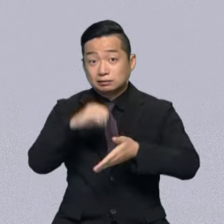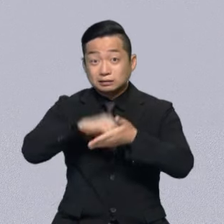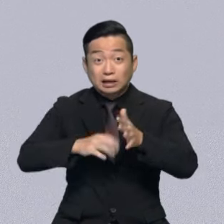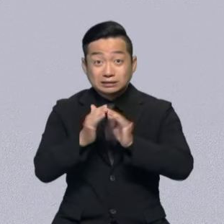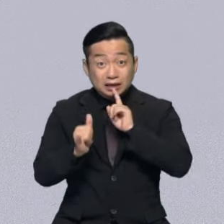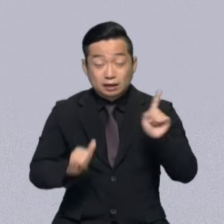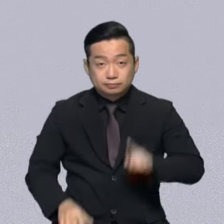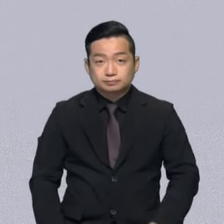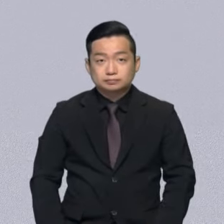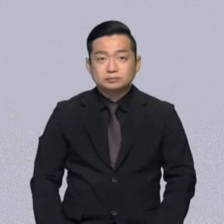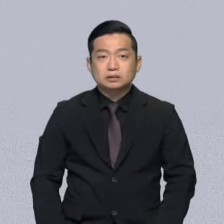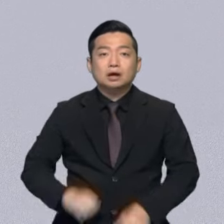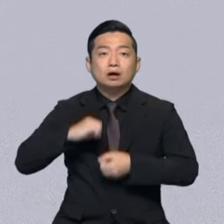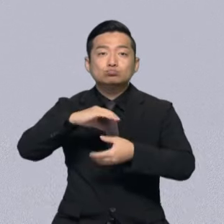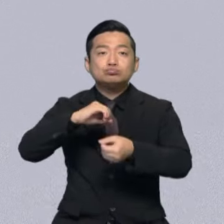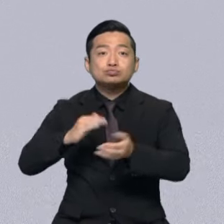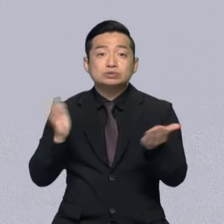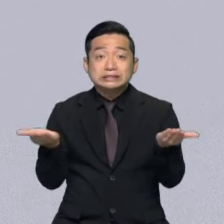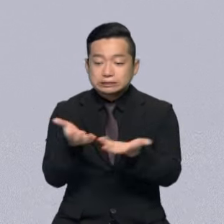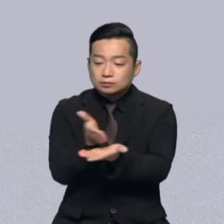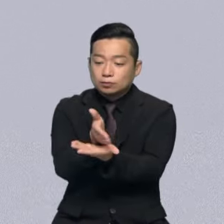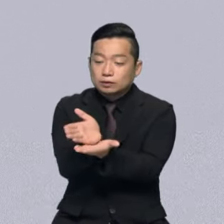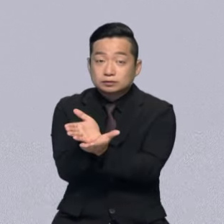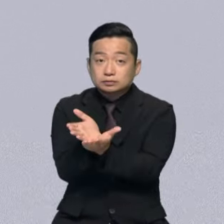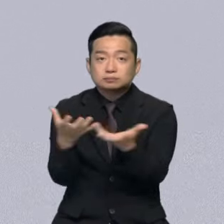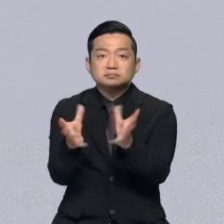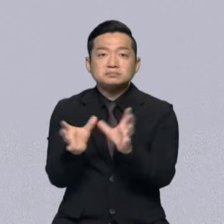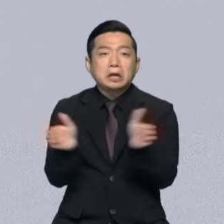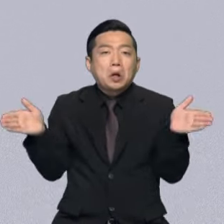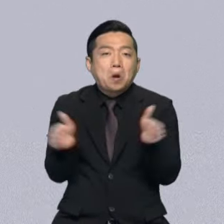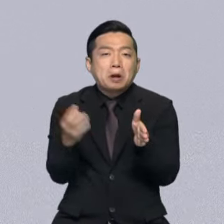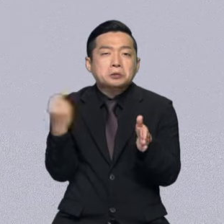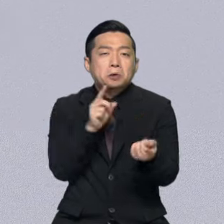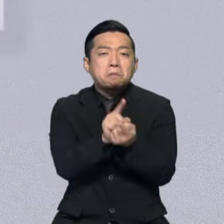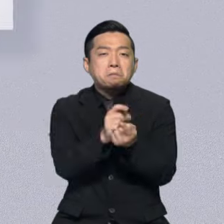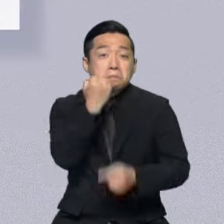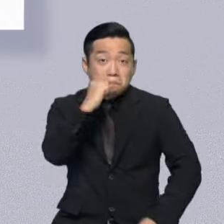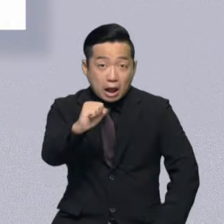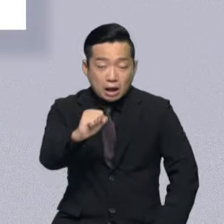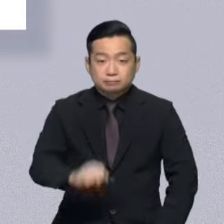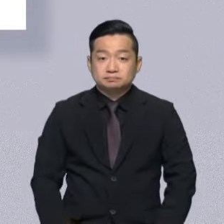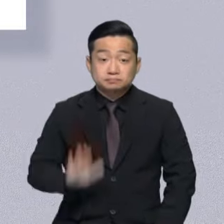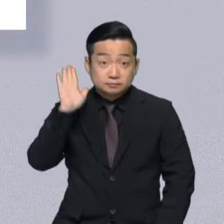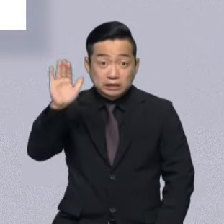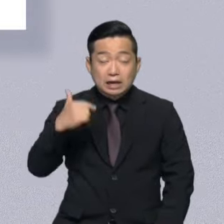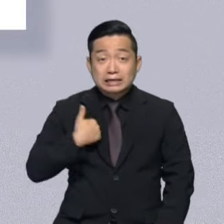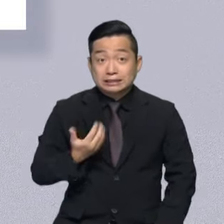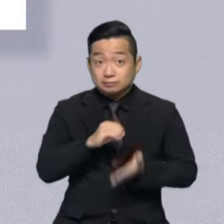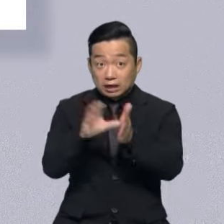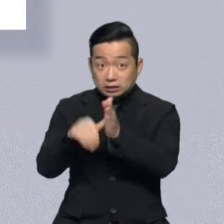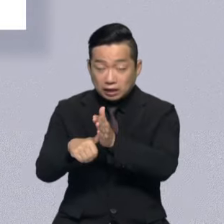퇴직자들은 물류업계 좁으니 나중에 만날 수 있으니 동의하라고 해석됐다며 향후 이직 시 평판 조회 때 영향을 미칠까 걱정했습니다.